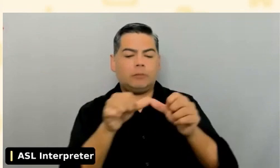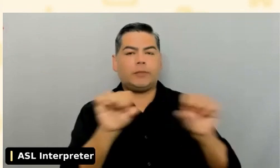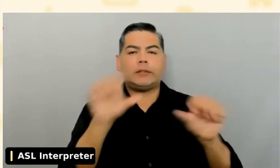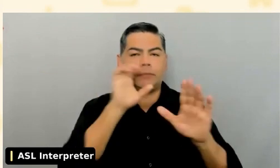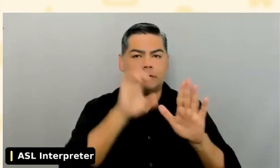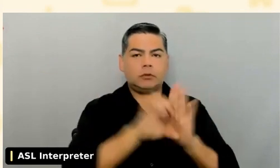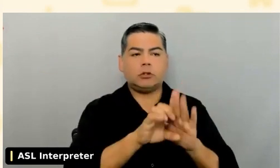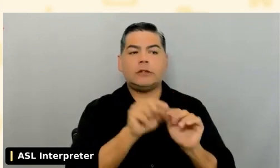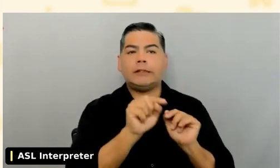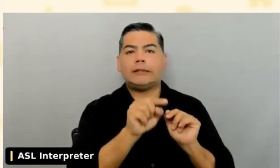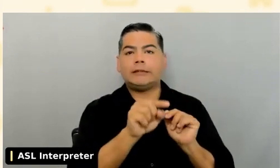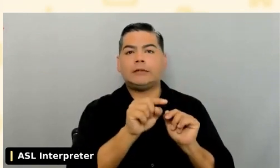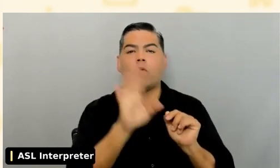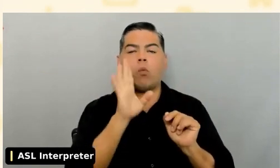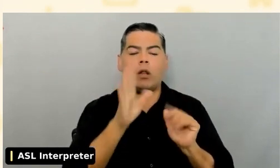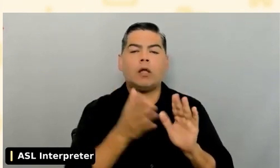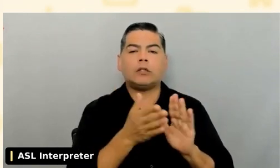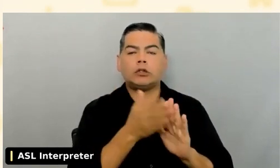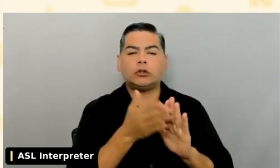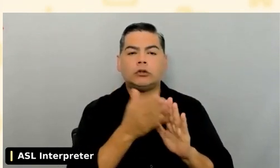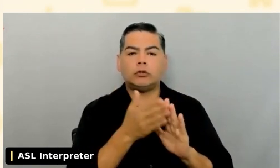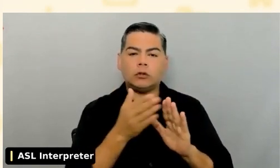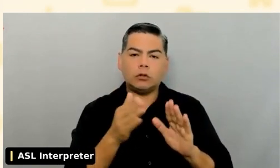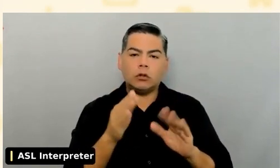generará texto alternativo y tendrá